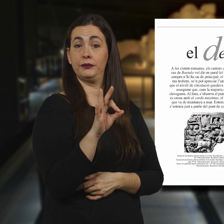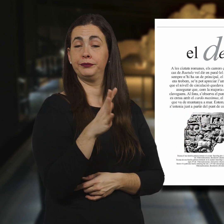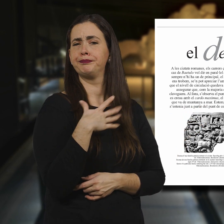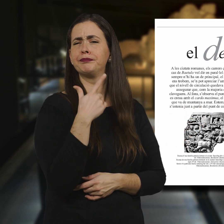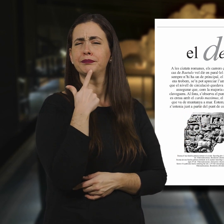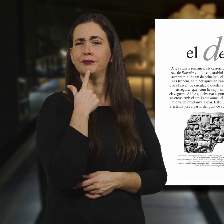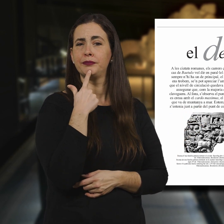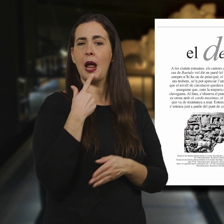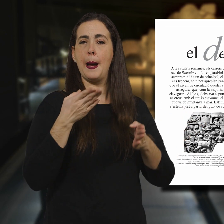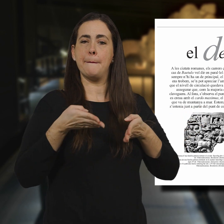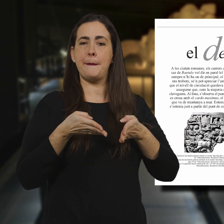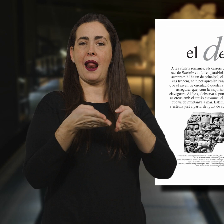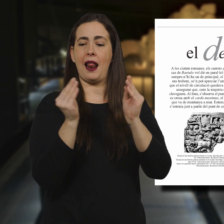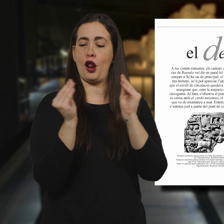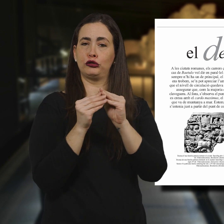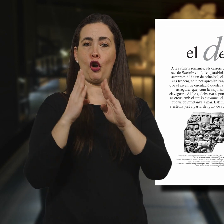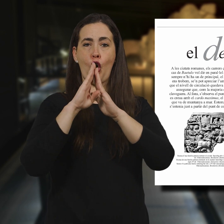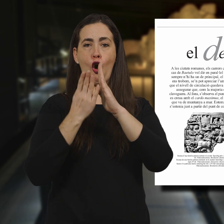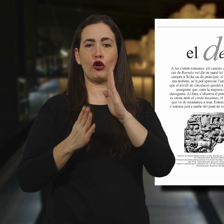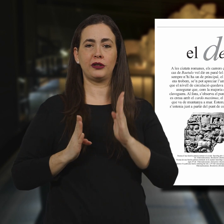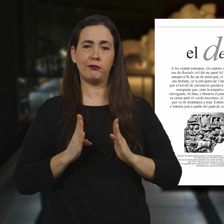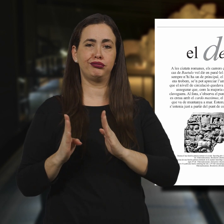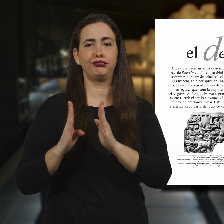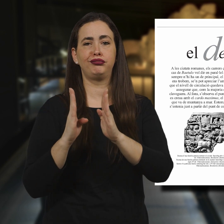que en el cas de "Baetulo" vol dir en paral·lel a la costa,